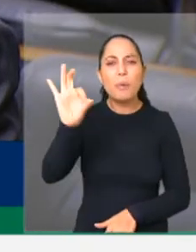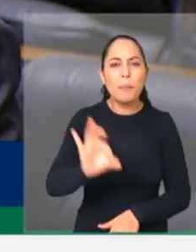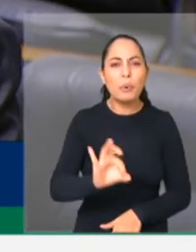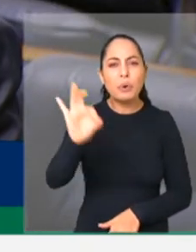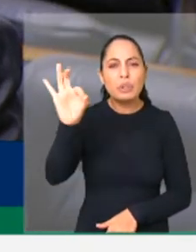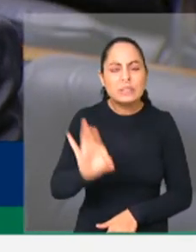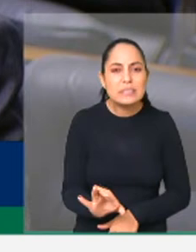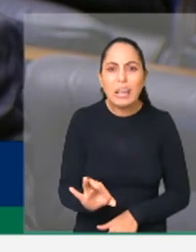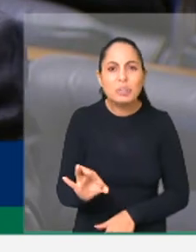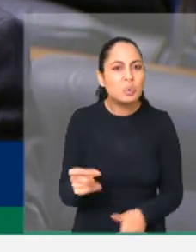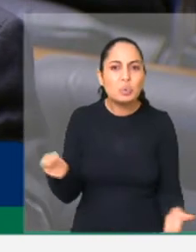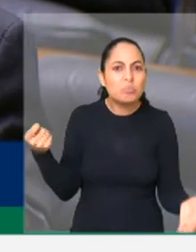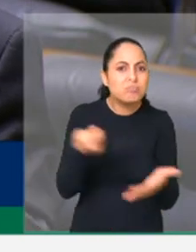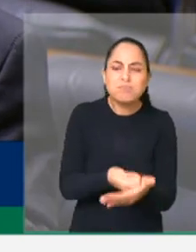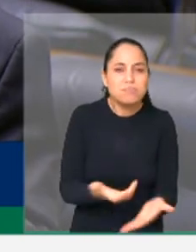ANO QUE TEVE 80% DE CORREÇÃO DO SALDO DEVEDOR. ESSA